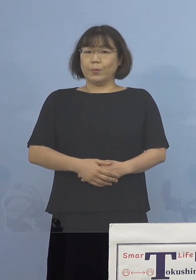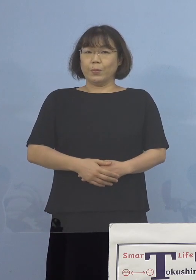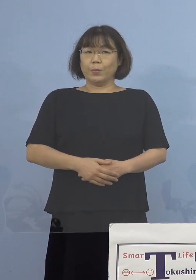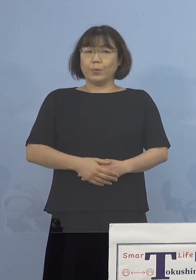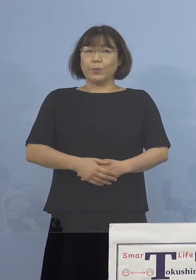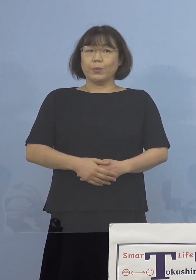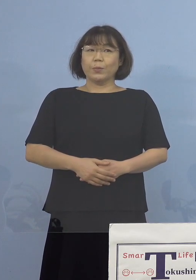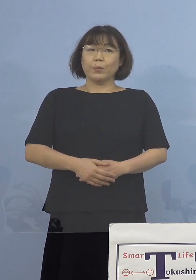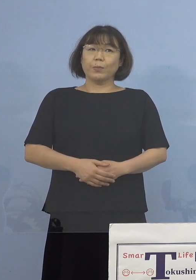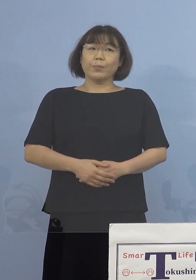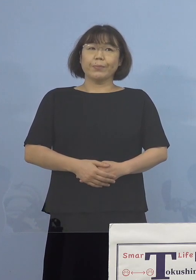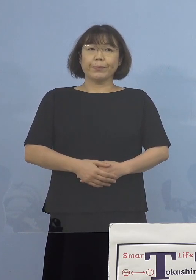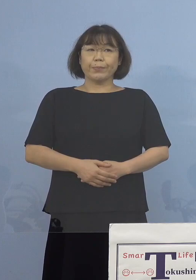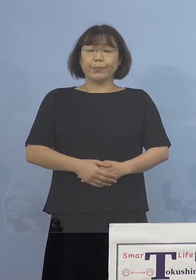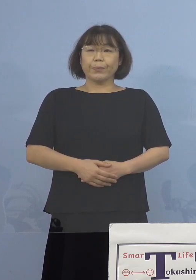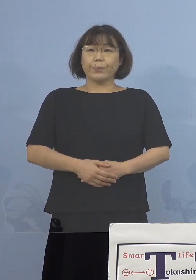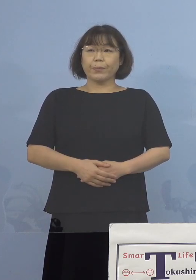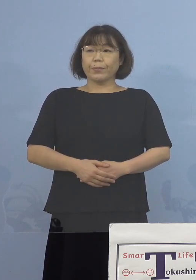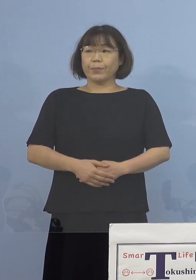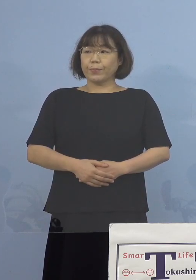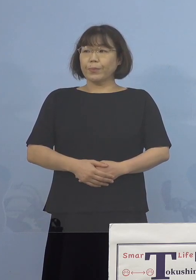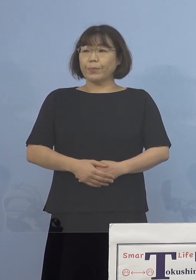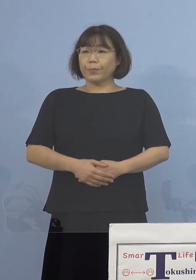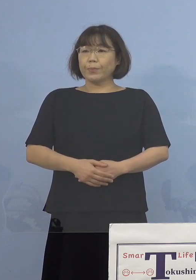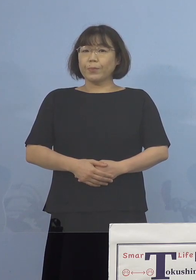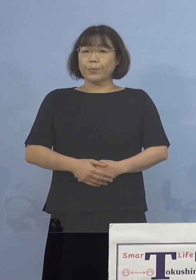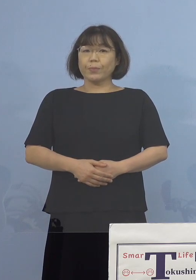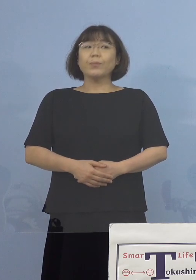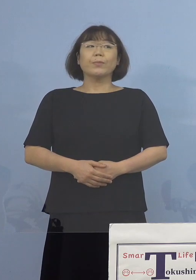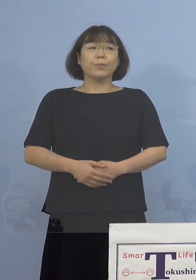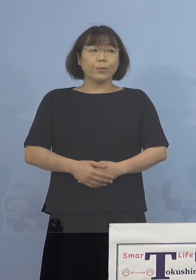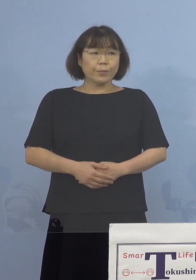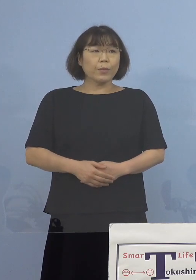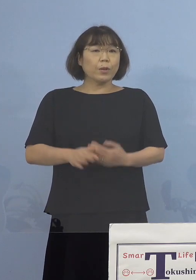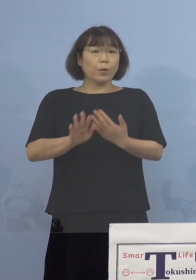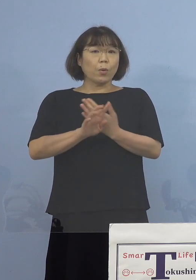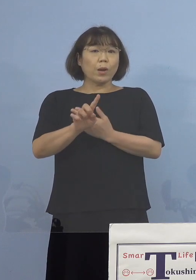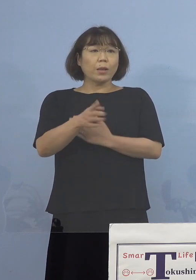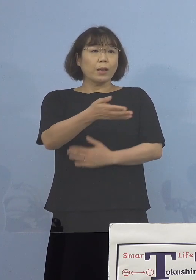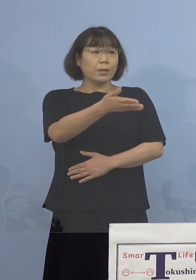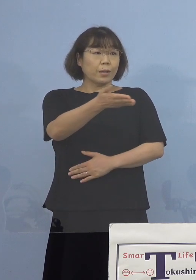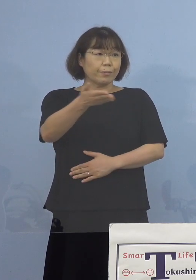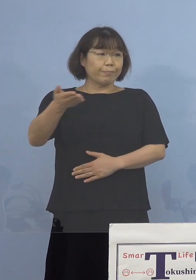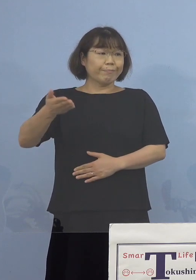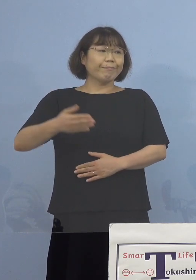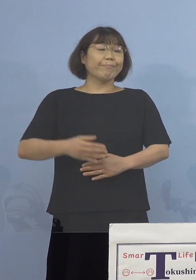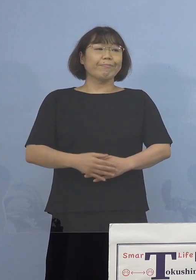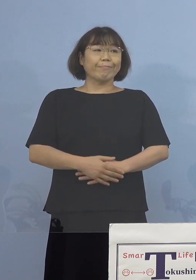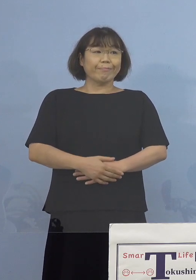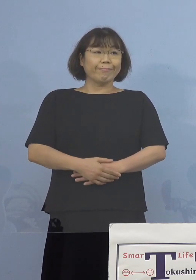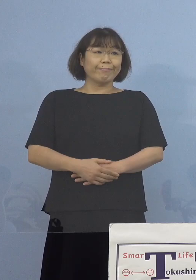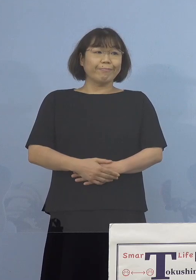（幹事社：読売新聞社） わかりました。では他ありましたらお願いします